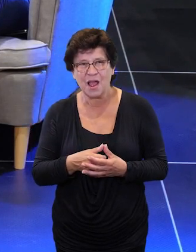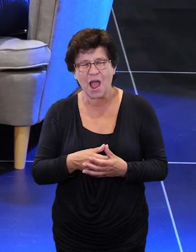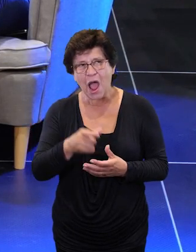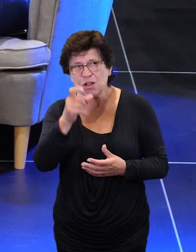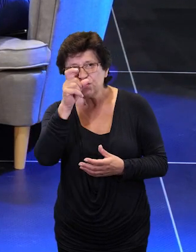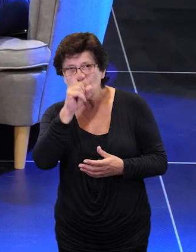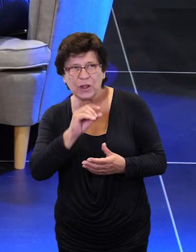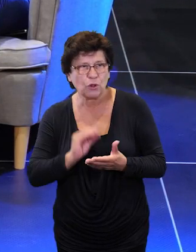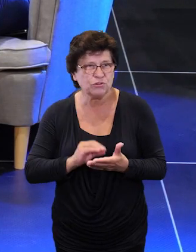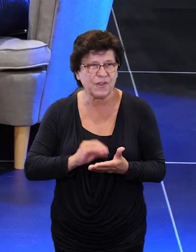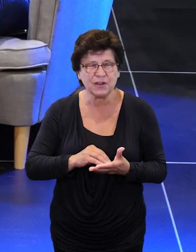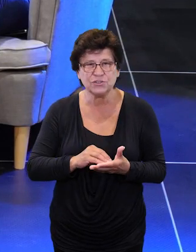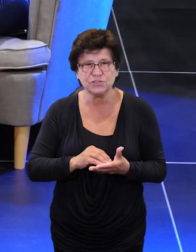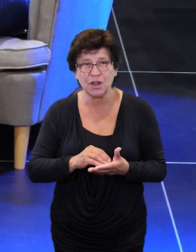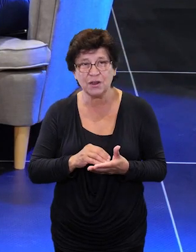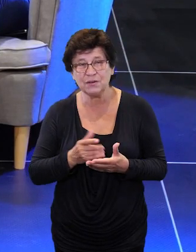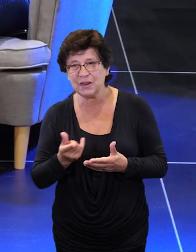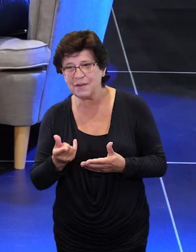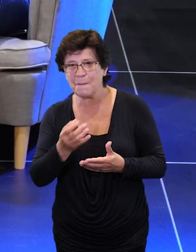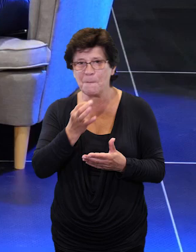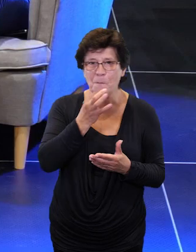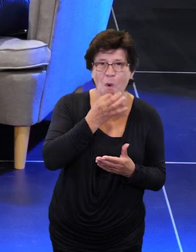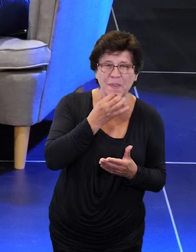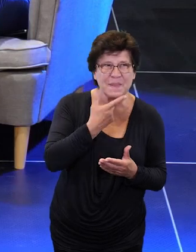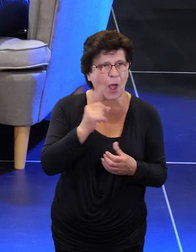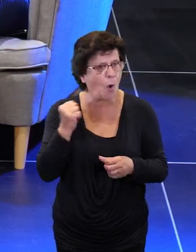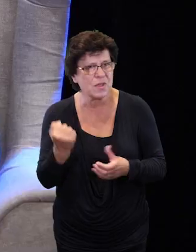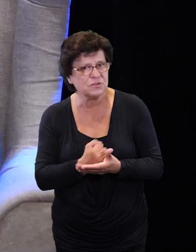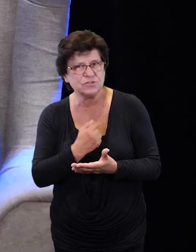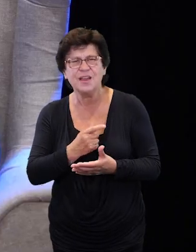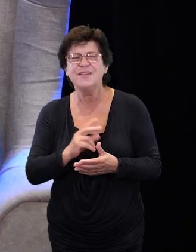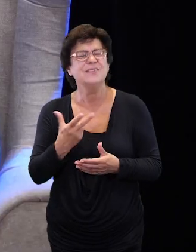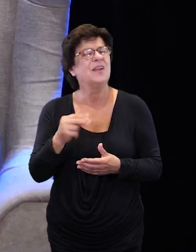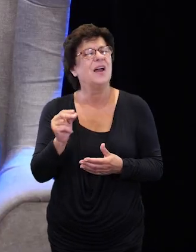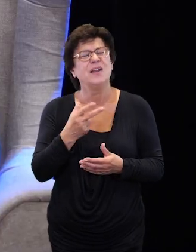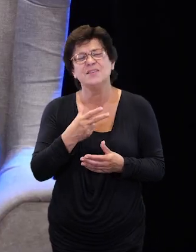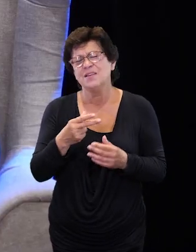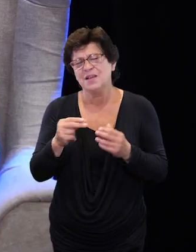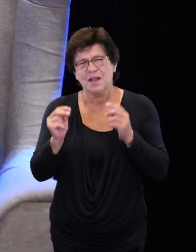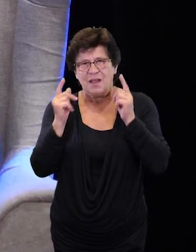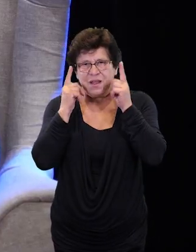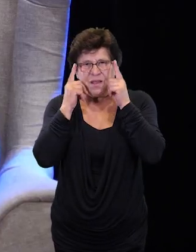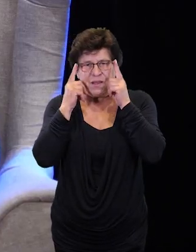że "o, ten młody to może niekoniecznie"? Nie, lekarze to też ludzie.